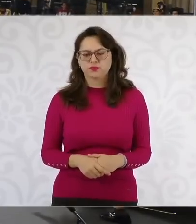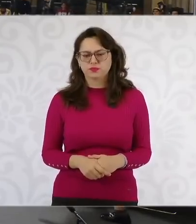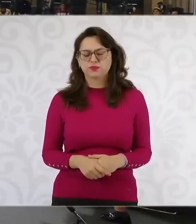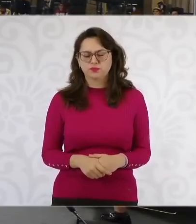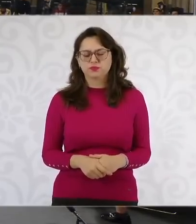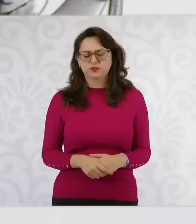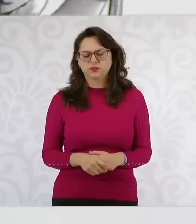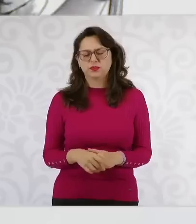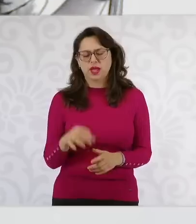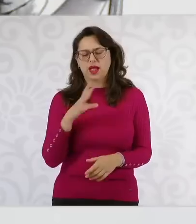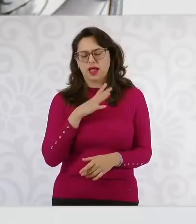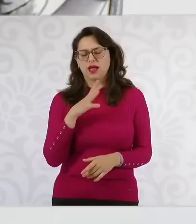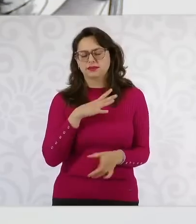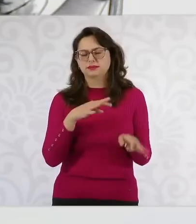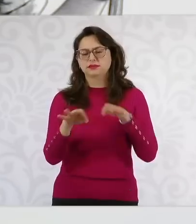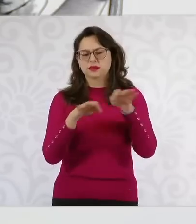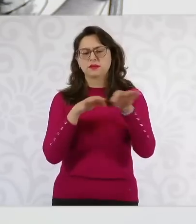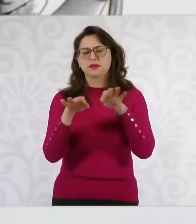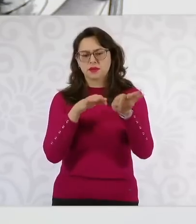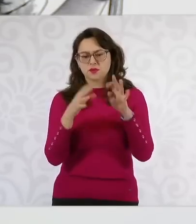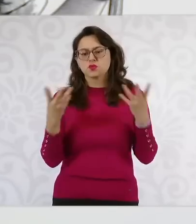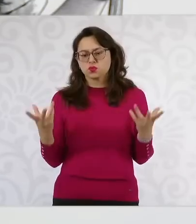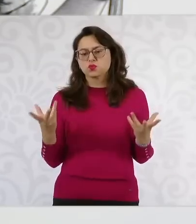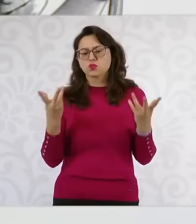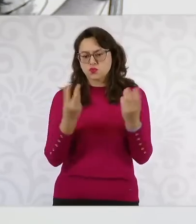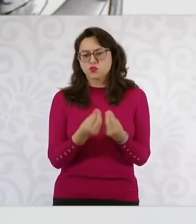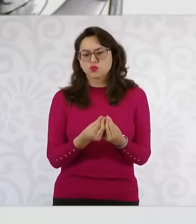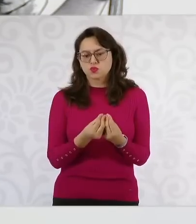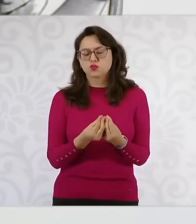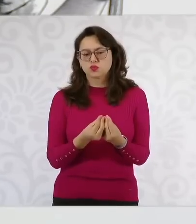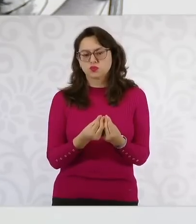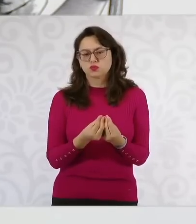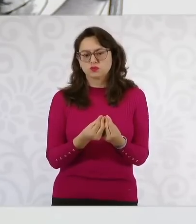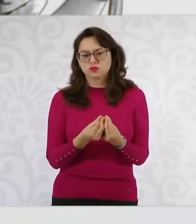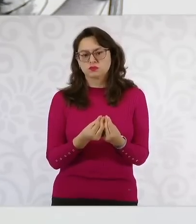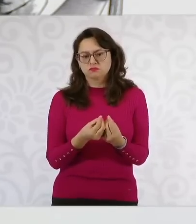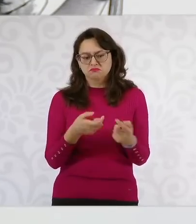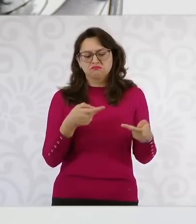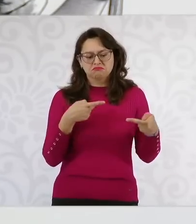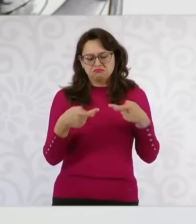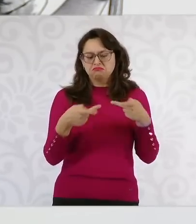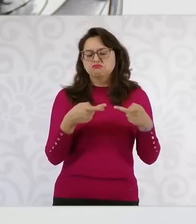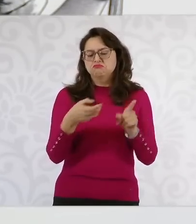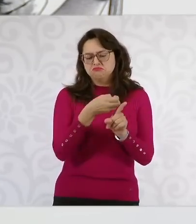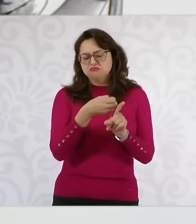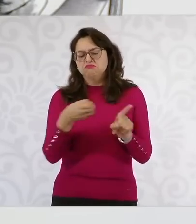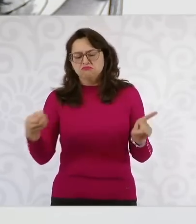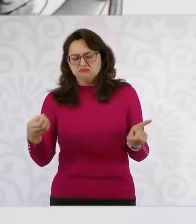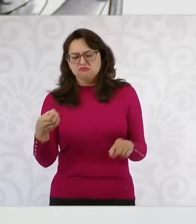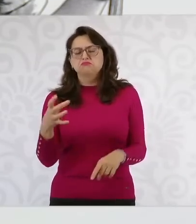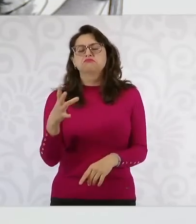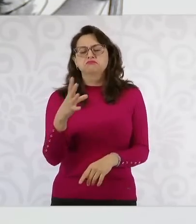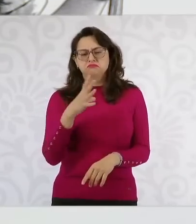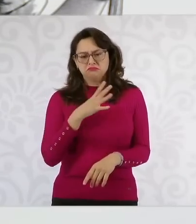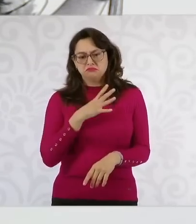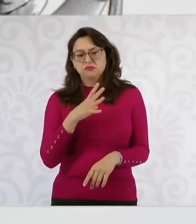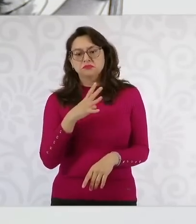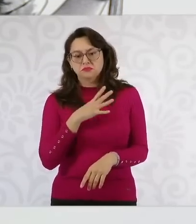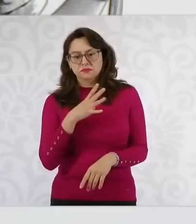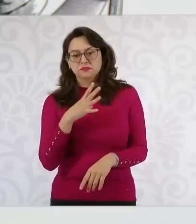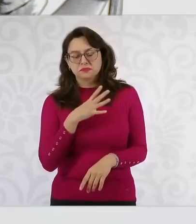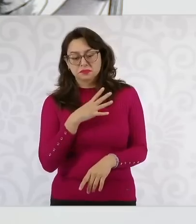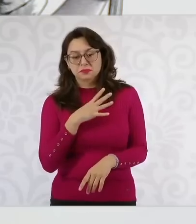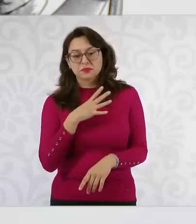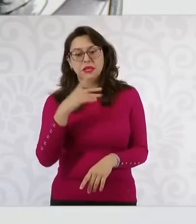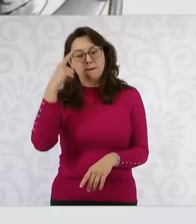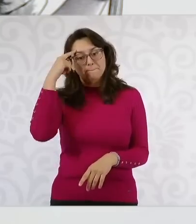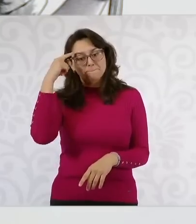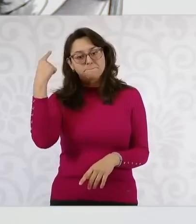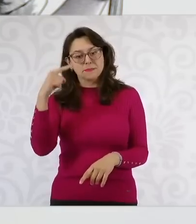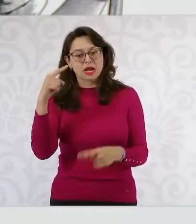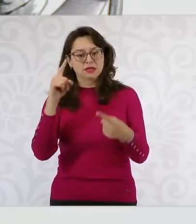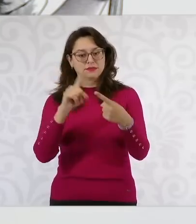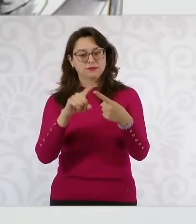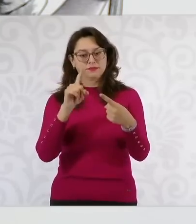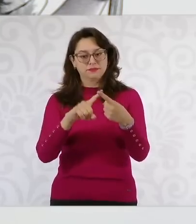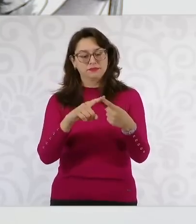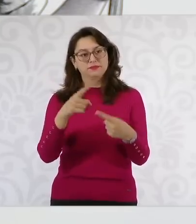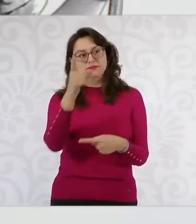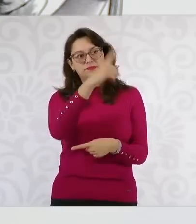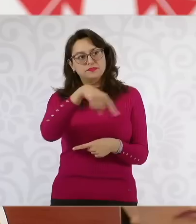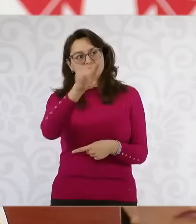tenemos un plan ya muy elaborado eh tanto de apoyo defensa a nuestros compatriotas connacionales en